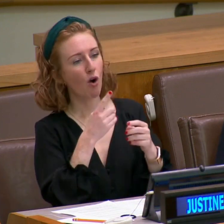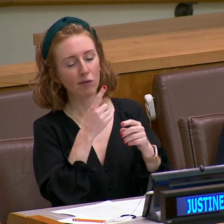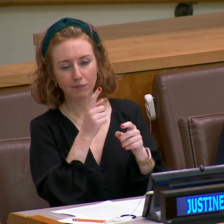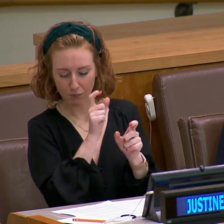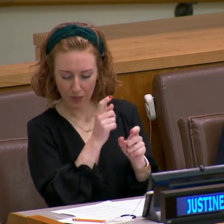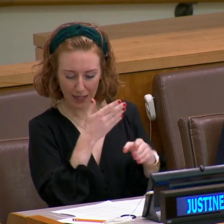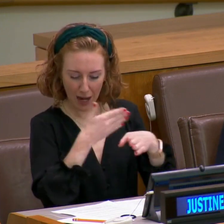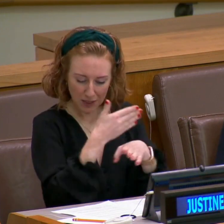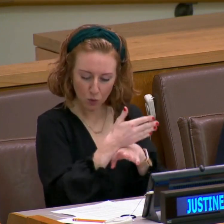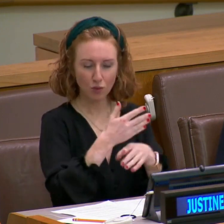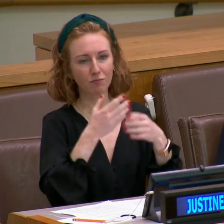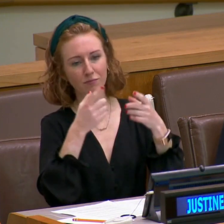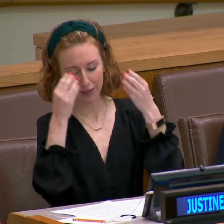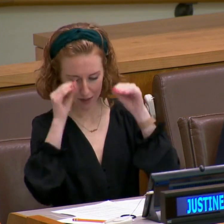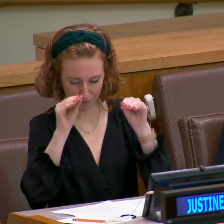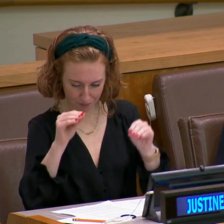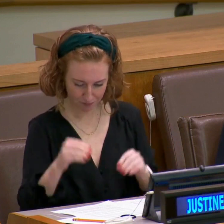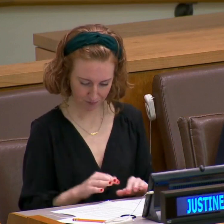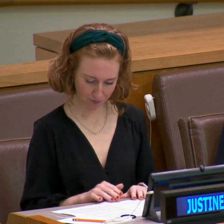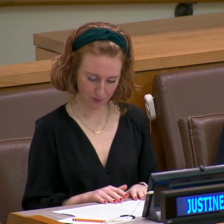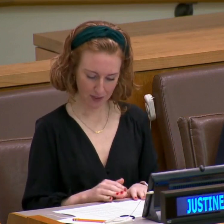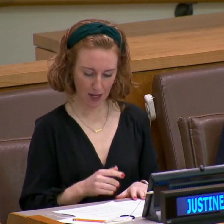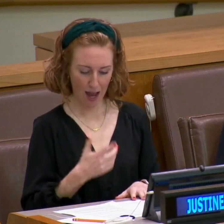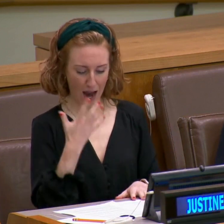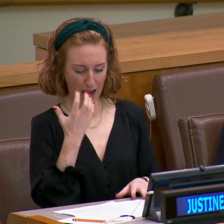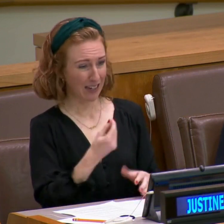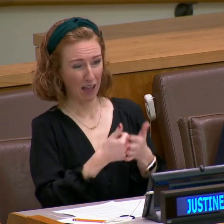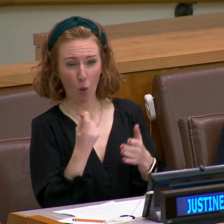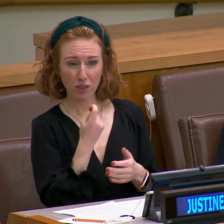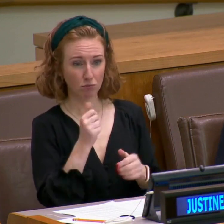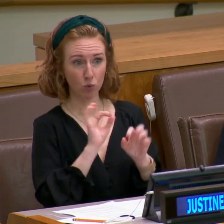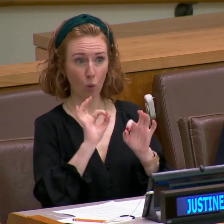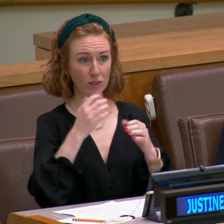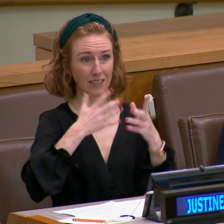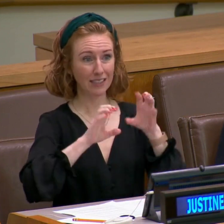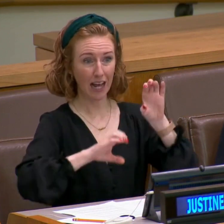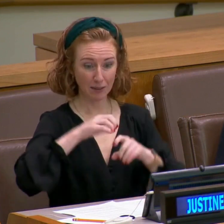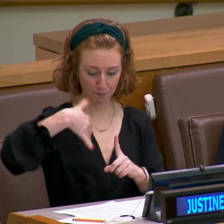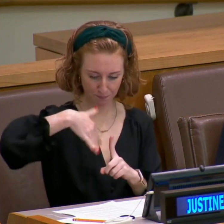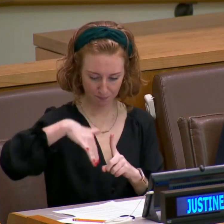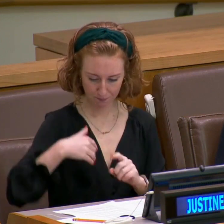disponibles para estudiantes o trabajadores sordos, la mayoría de los casos no tienen antecedentes